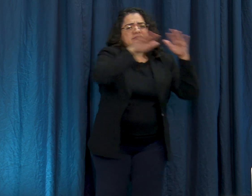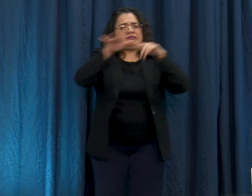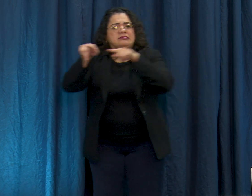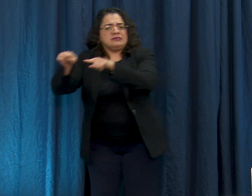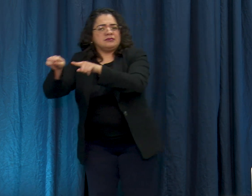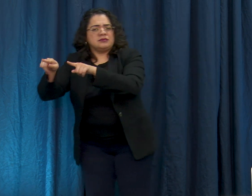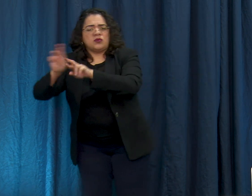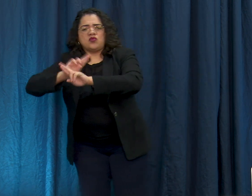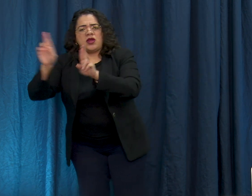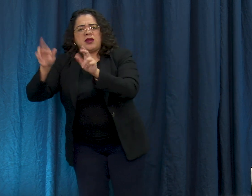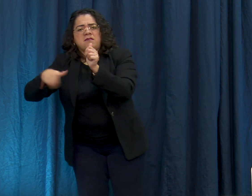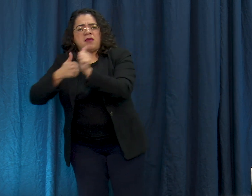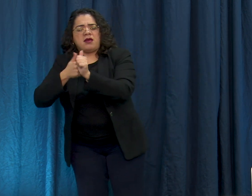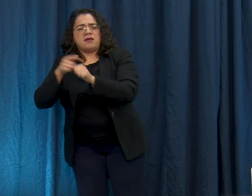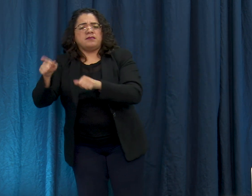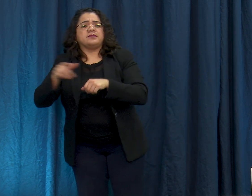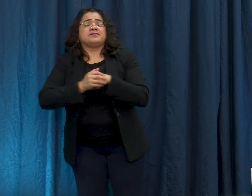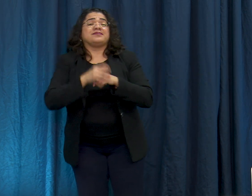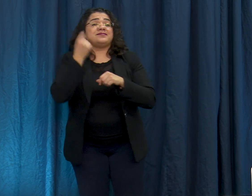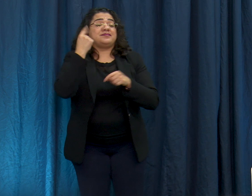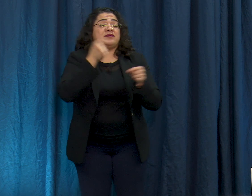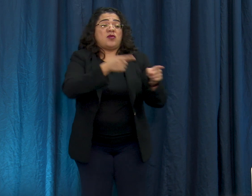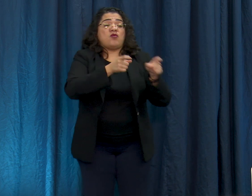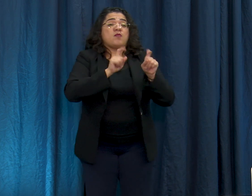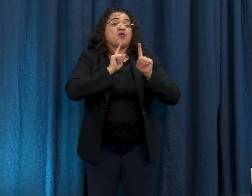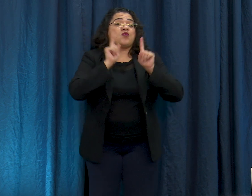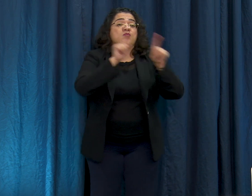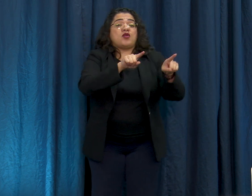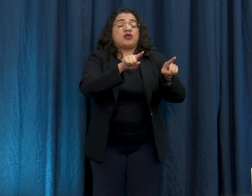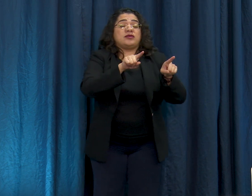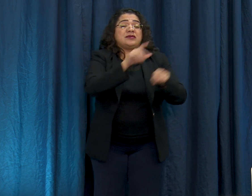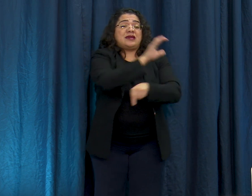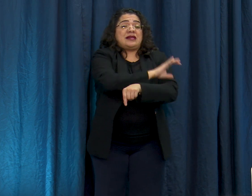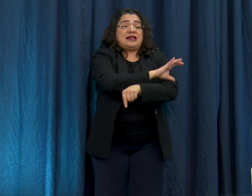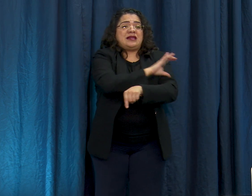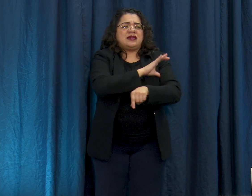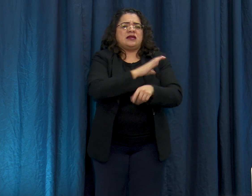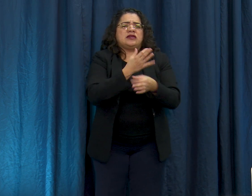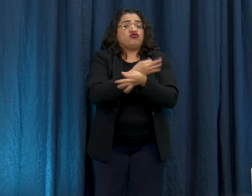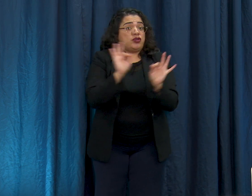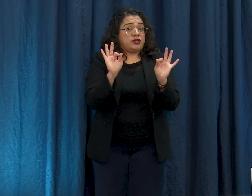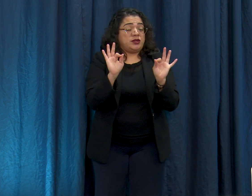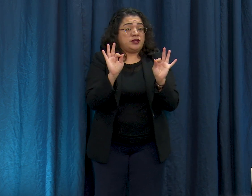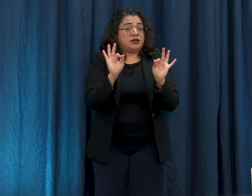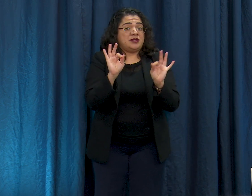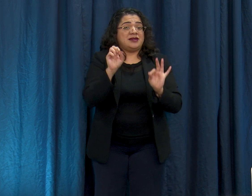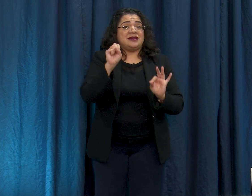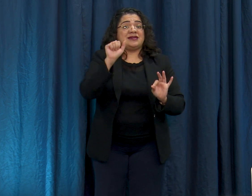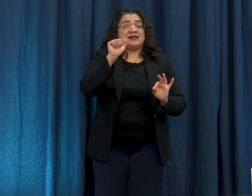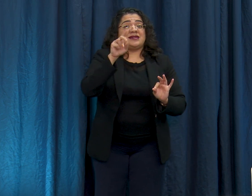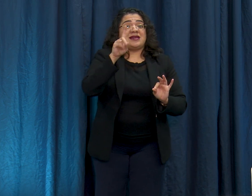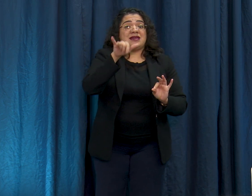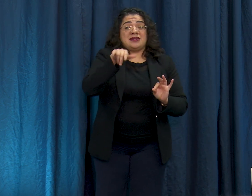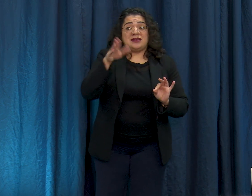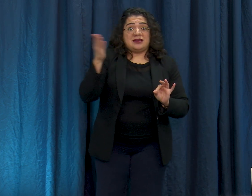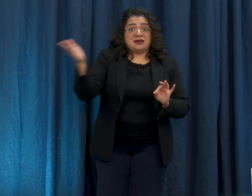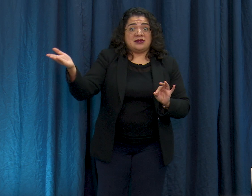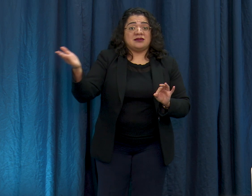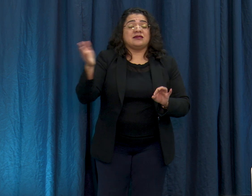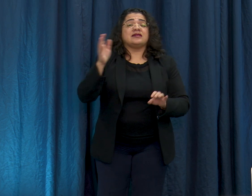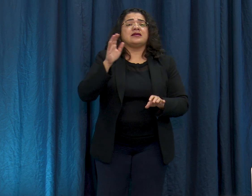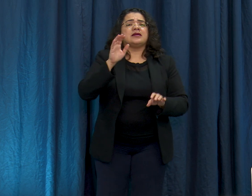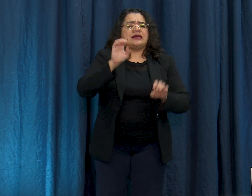de val a Xian rápida sandino's dijo que que Adan pruebas devolution rápida de